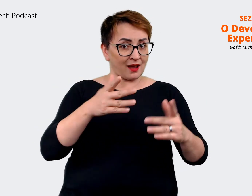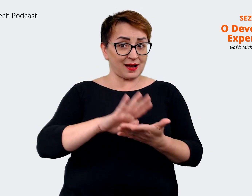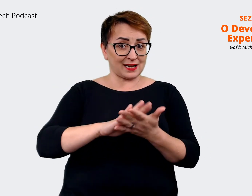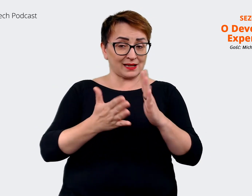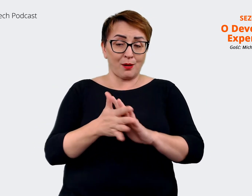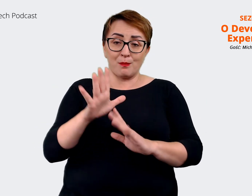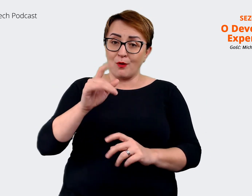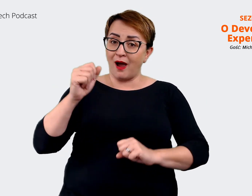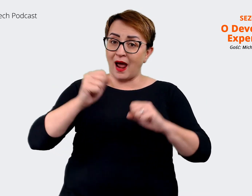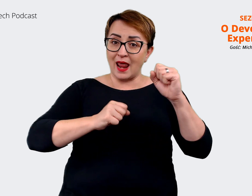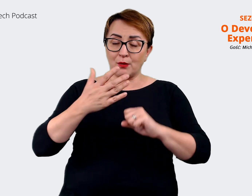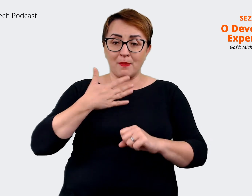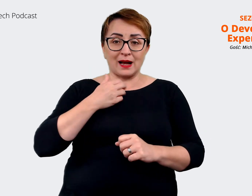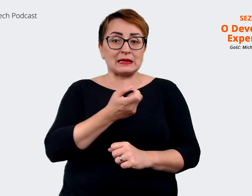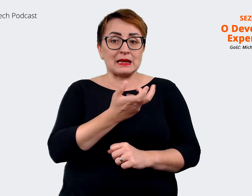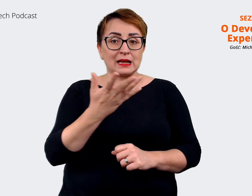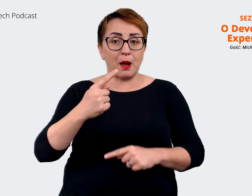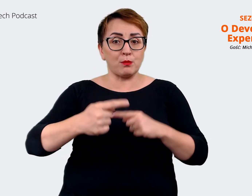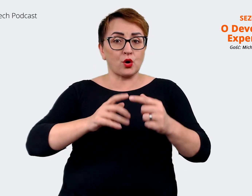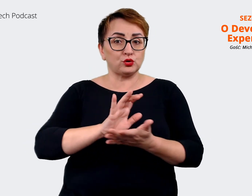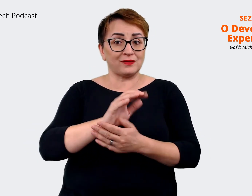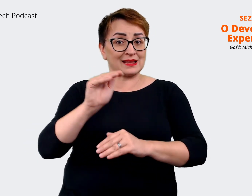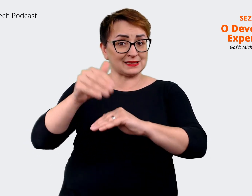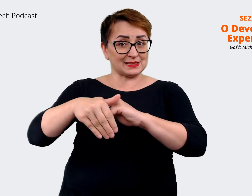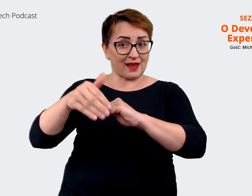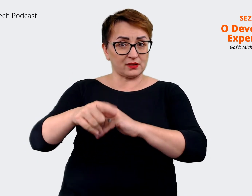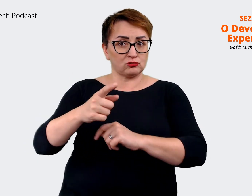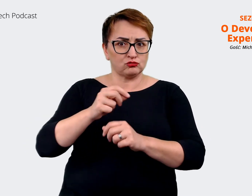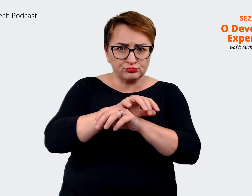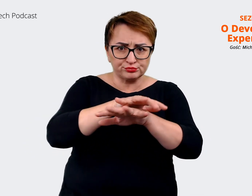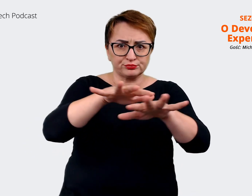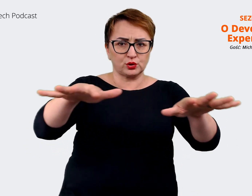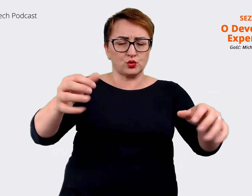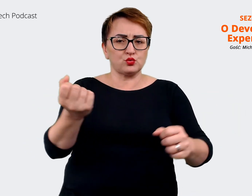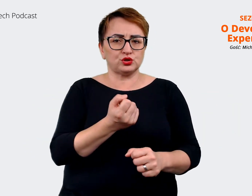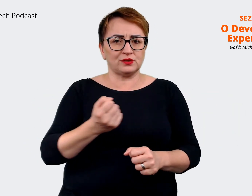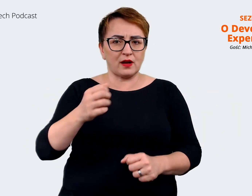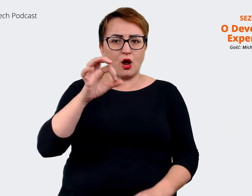takich na zewnątrz, które są szeroko używane, zopensource'owanych. To też wydaje mi się,